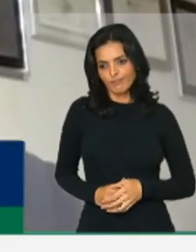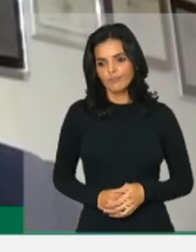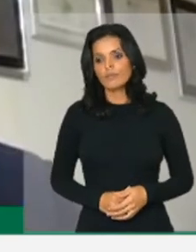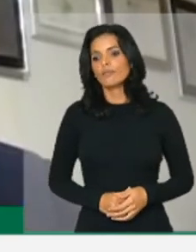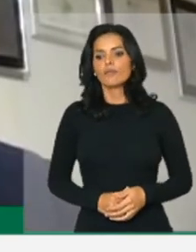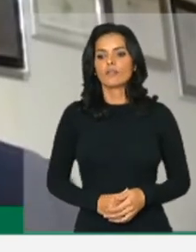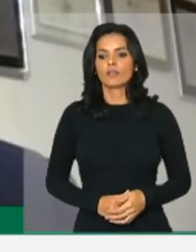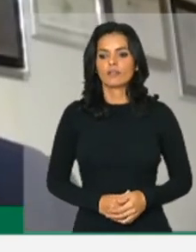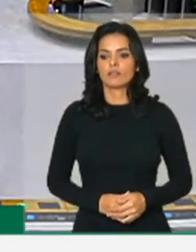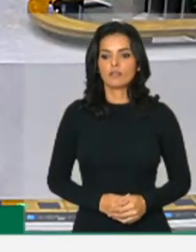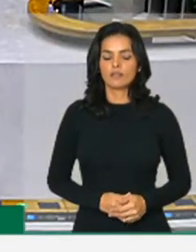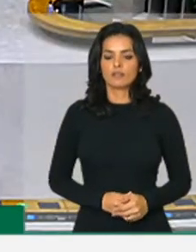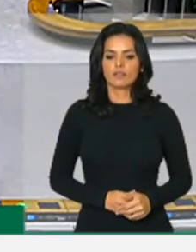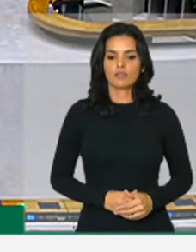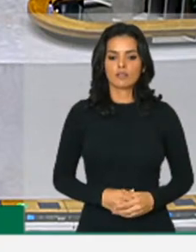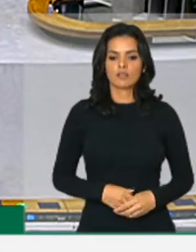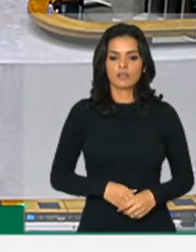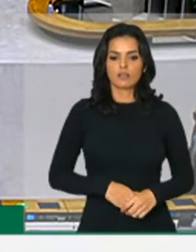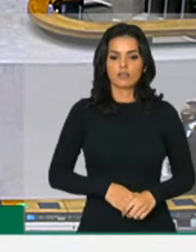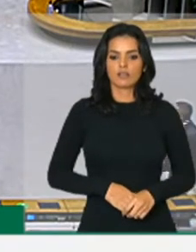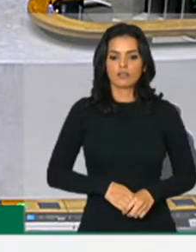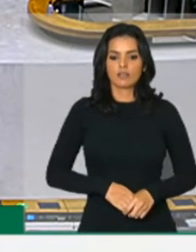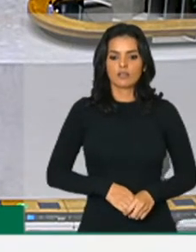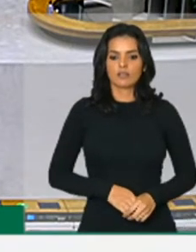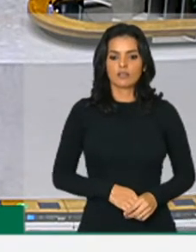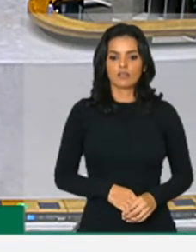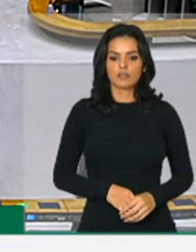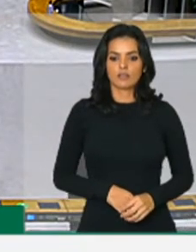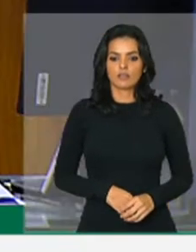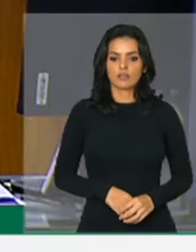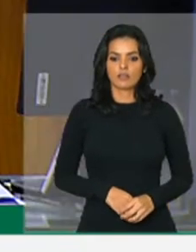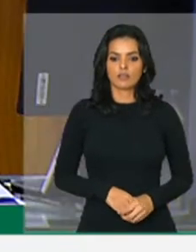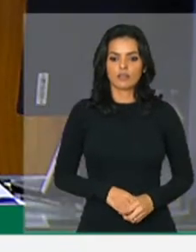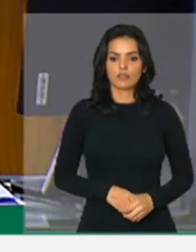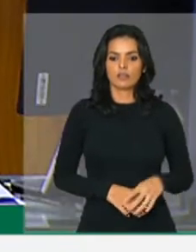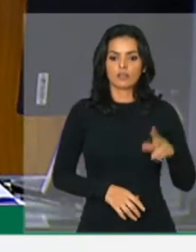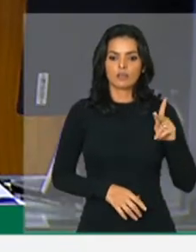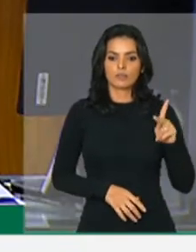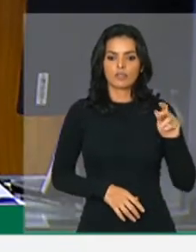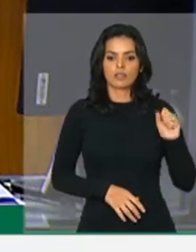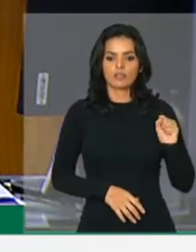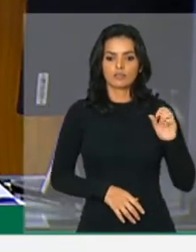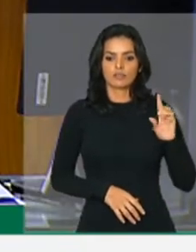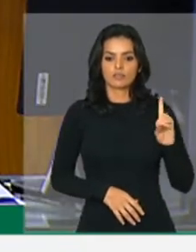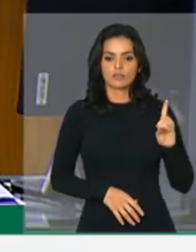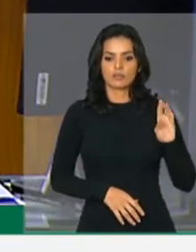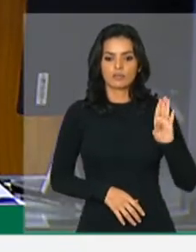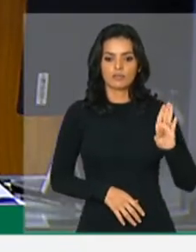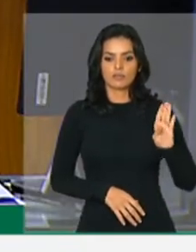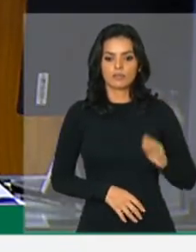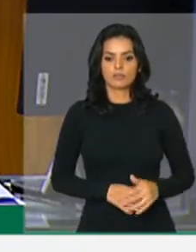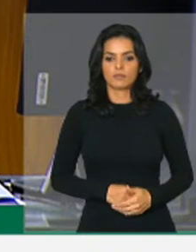PSDB? PSB? DEM? -- [DEPUTADO]: PSL VAI MUDAR PARA NÃO. NÃO AO TEXTO. [PRESIDENTE]: PSL... -- [DEPUTADO]: PSB É